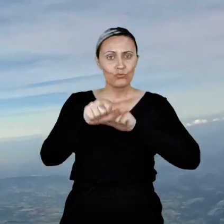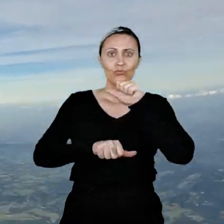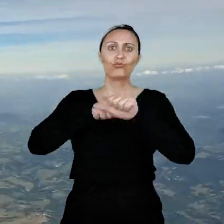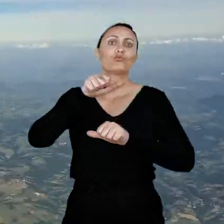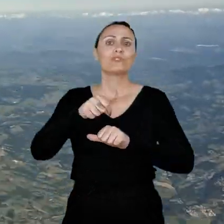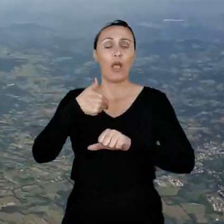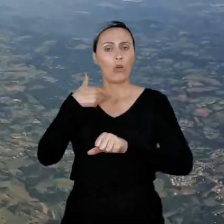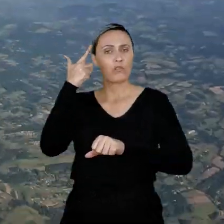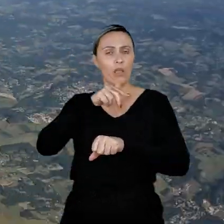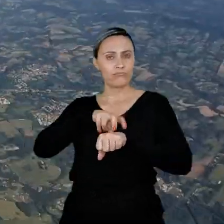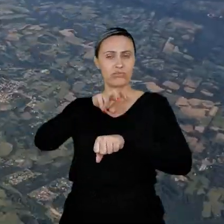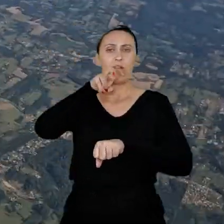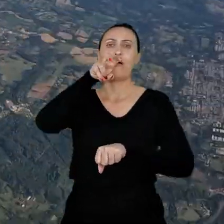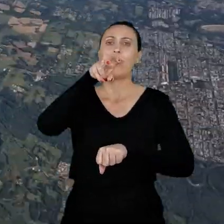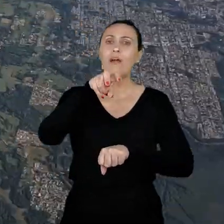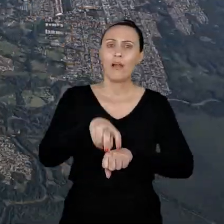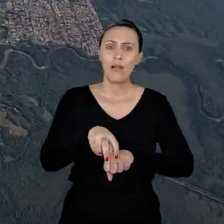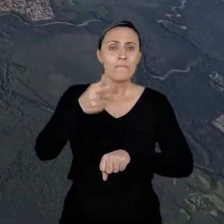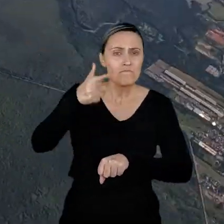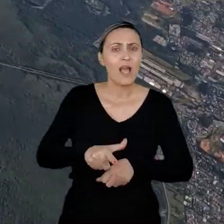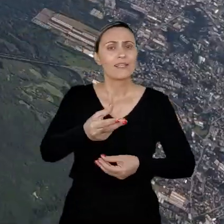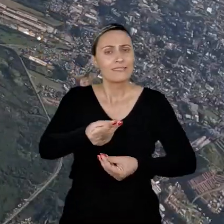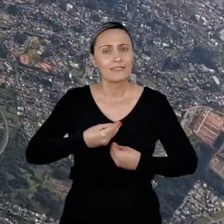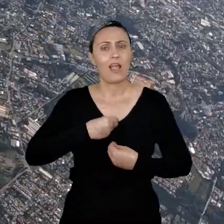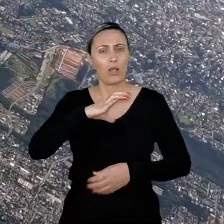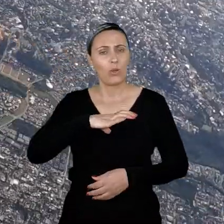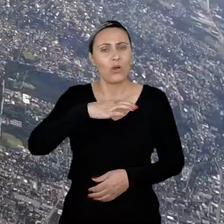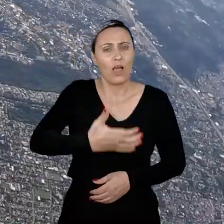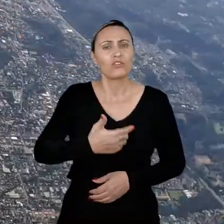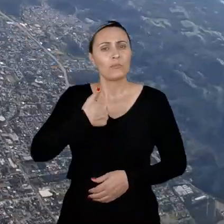a partir de cada um eu sinto mais coragem de enfrentar os meus desejos e lutar.